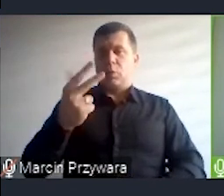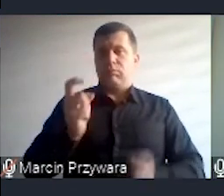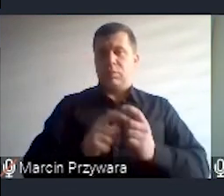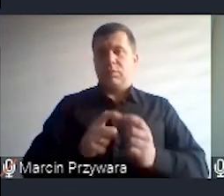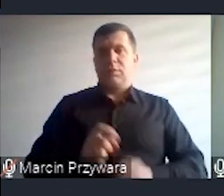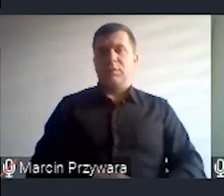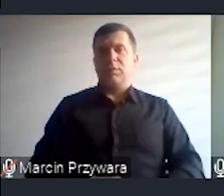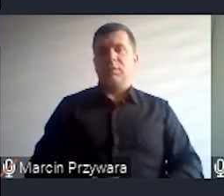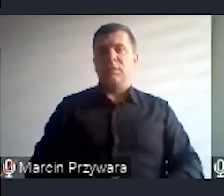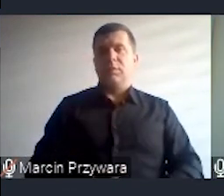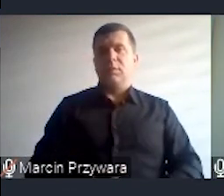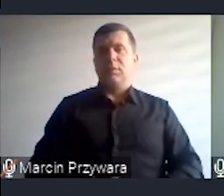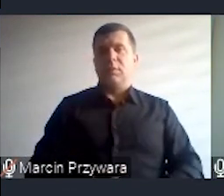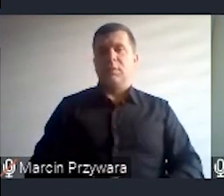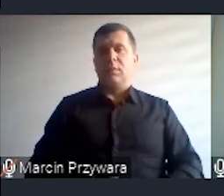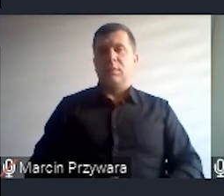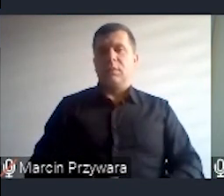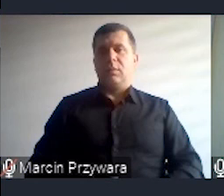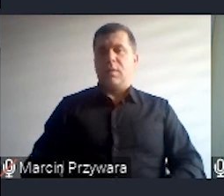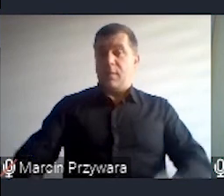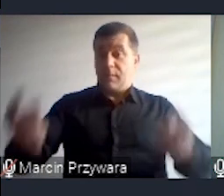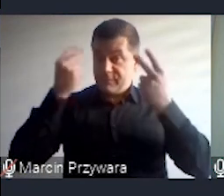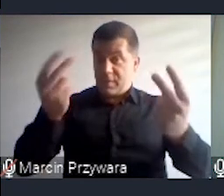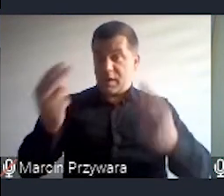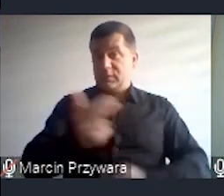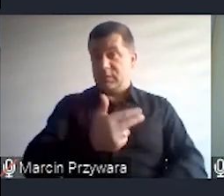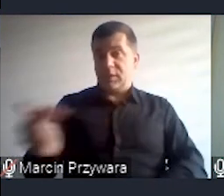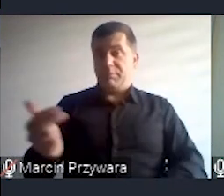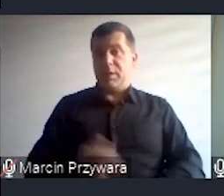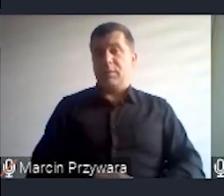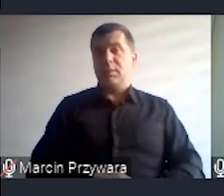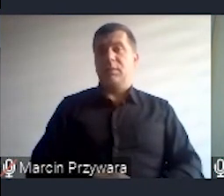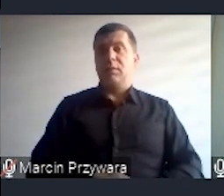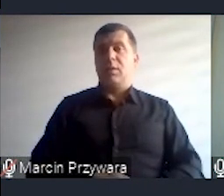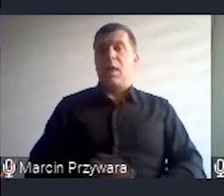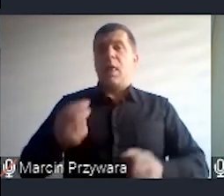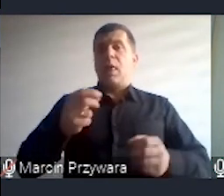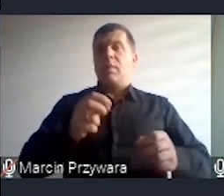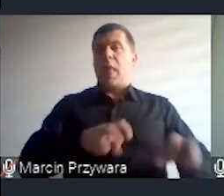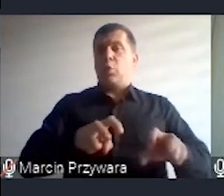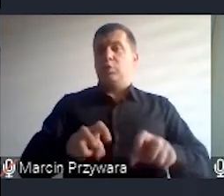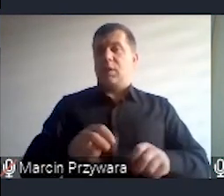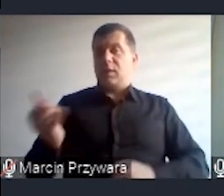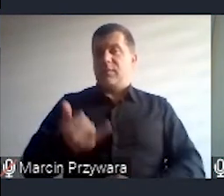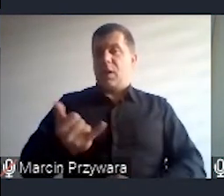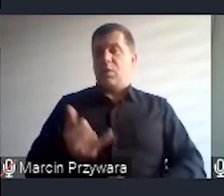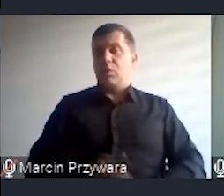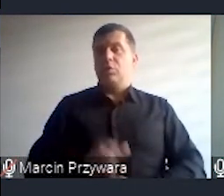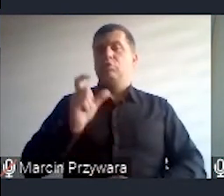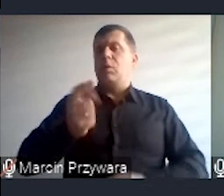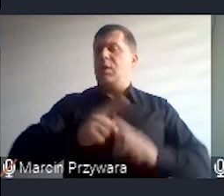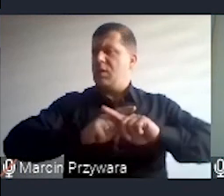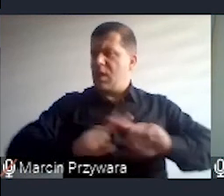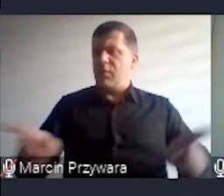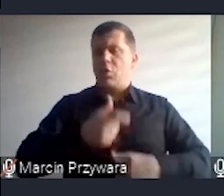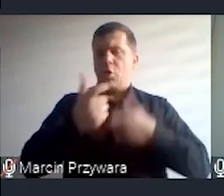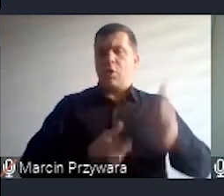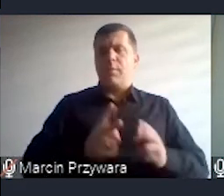Natomiast ważny temat to naruszenie trwałości, czyli czego nie wolno w okresie trwałości robić,